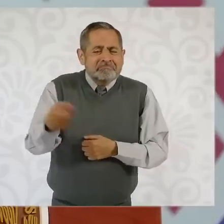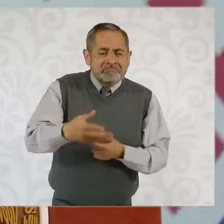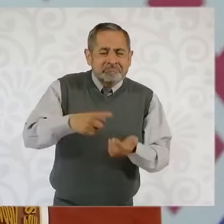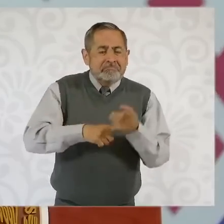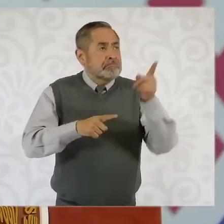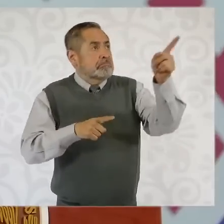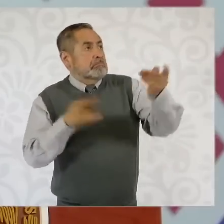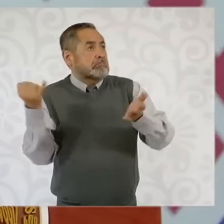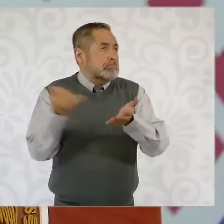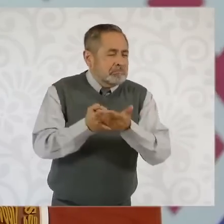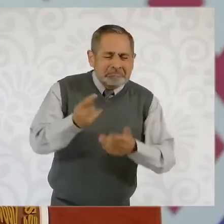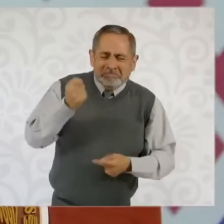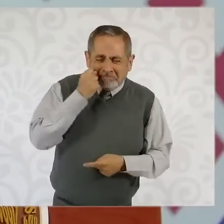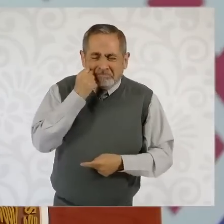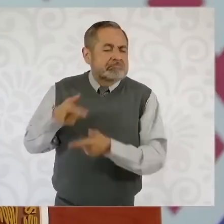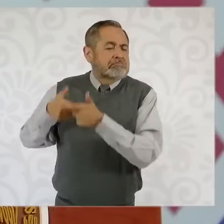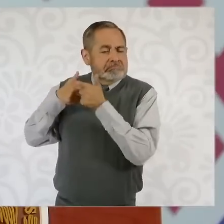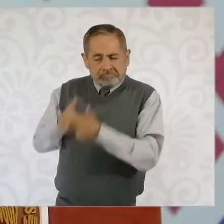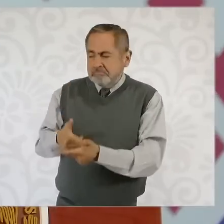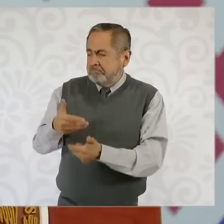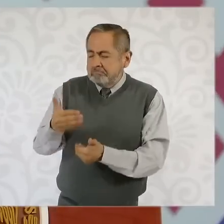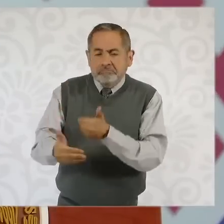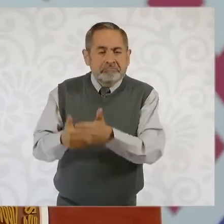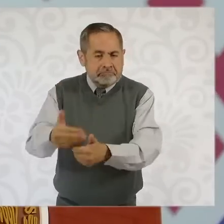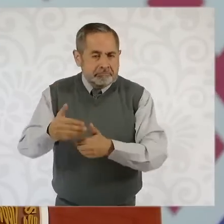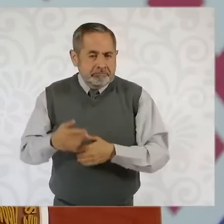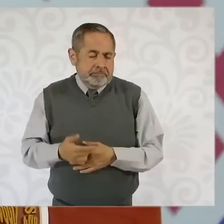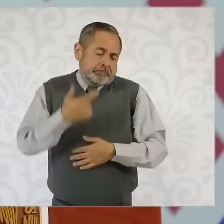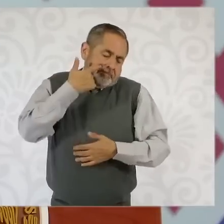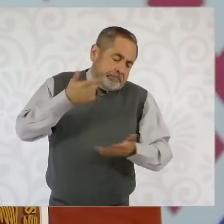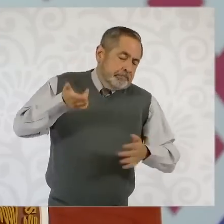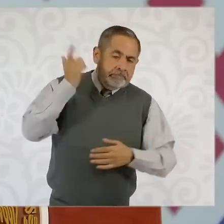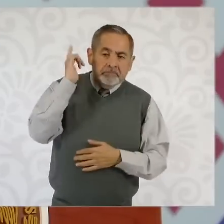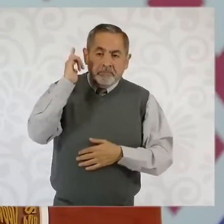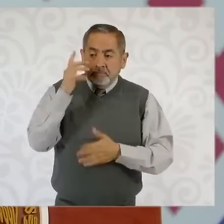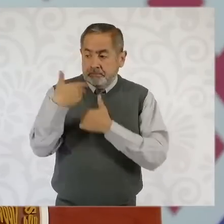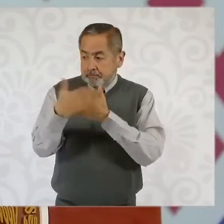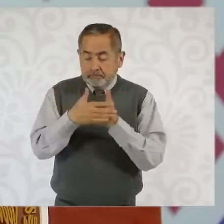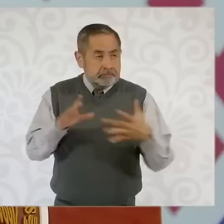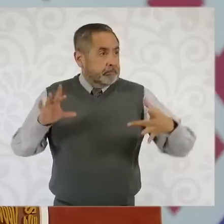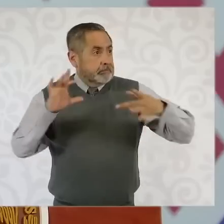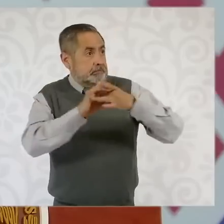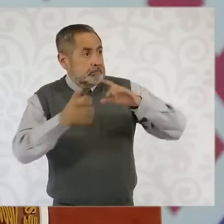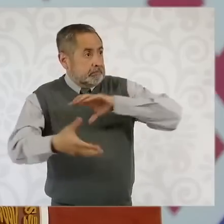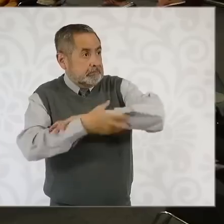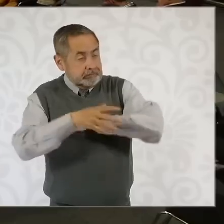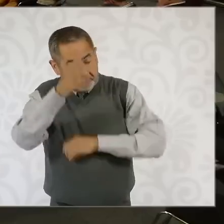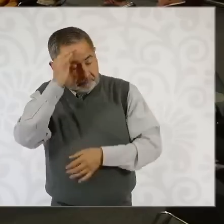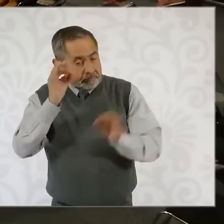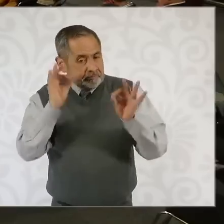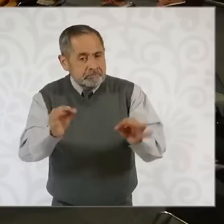que el el acuerdo sea bueno Y pues vamos a esperar estas dos semanas Entonces nada más